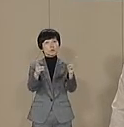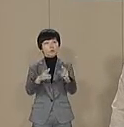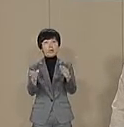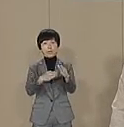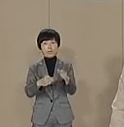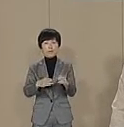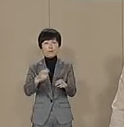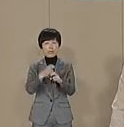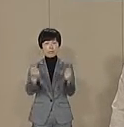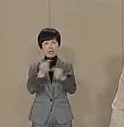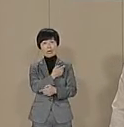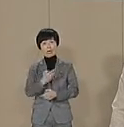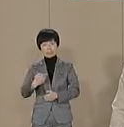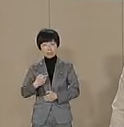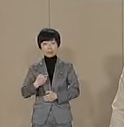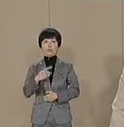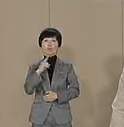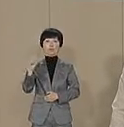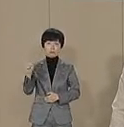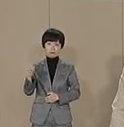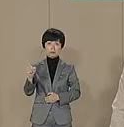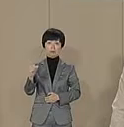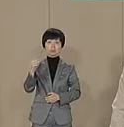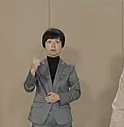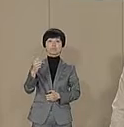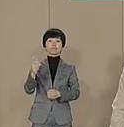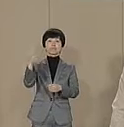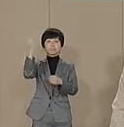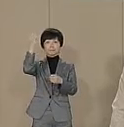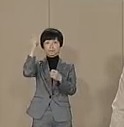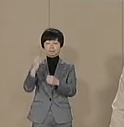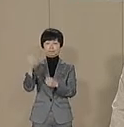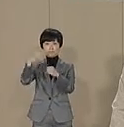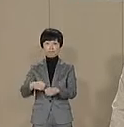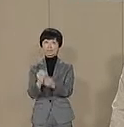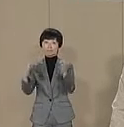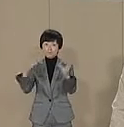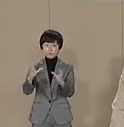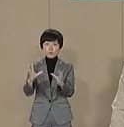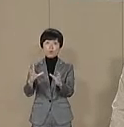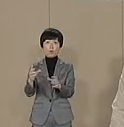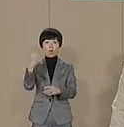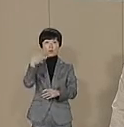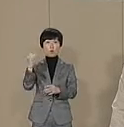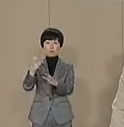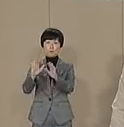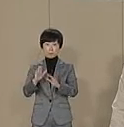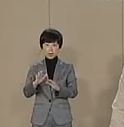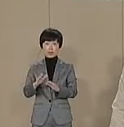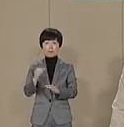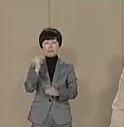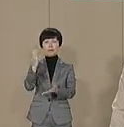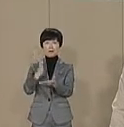被爆2世として 核兵器廃絶 地球温暖化ストップを 東京から発信します